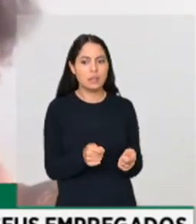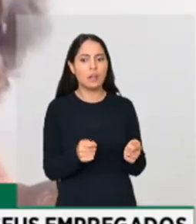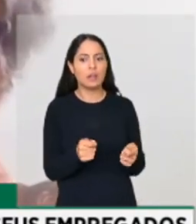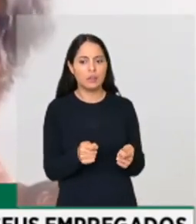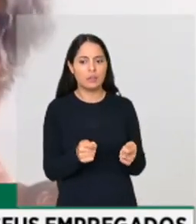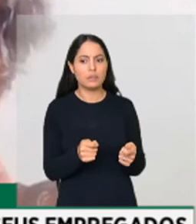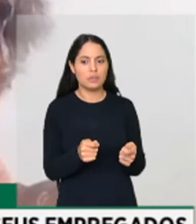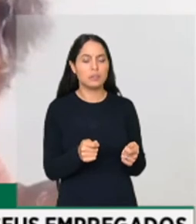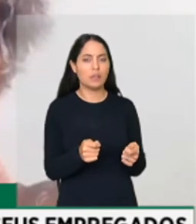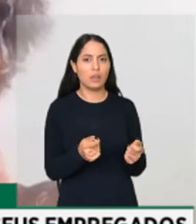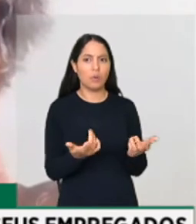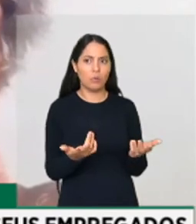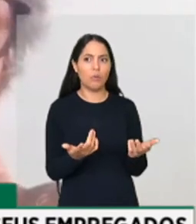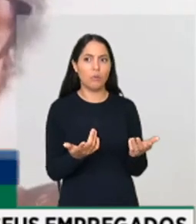SUSPENDER ESSE PROCESSO DE DERRUBADA, QUE É UM